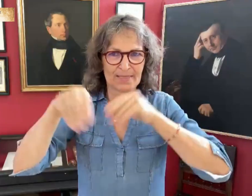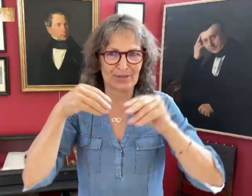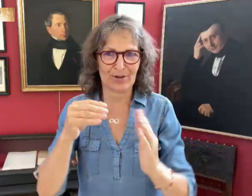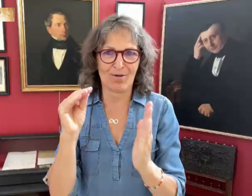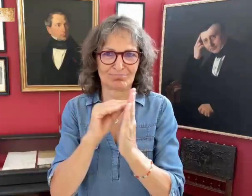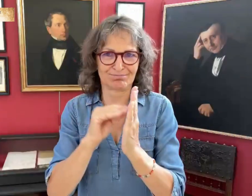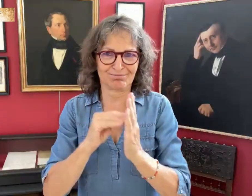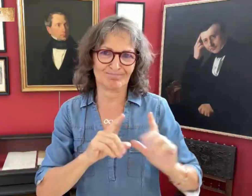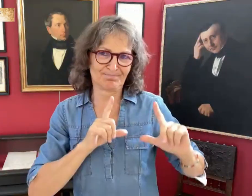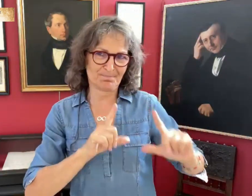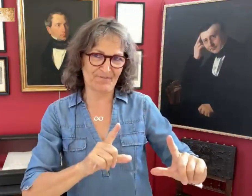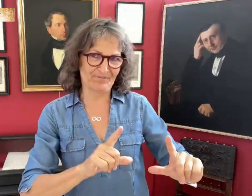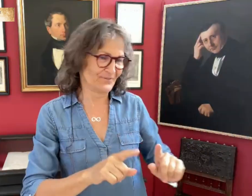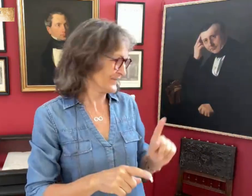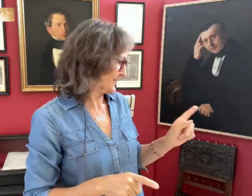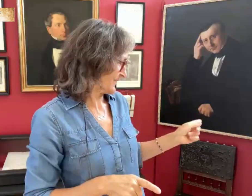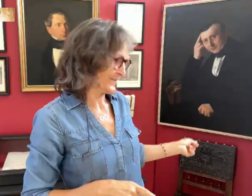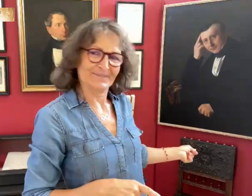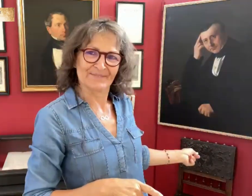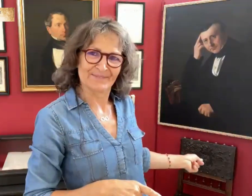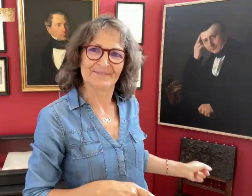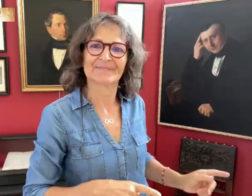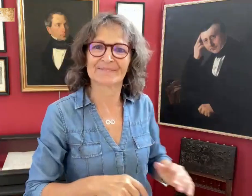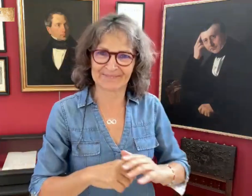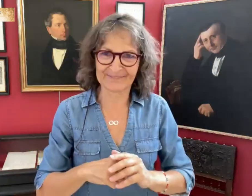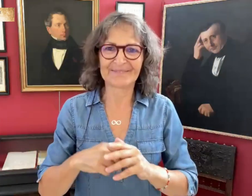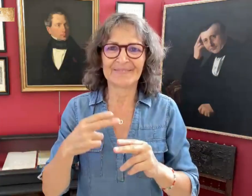sera affiché dans cette alcôve.